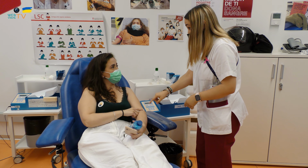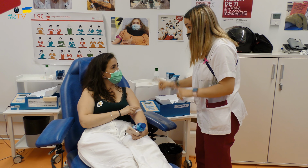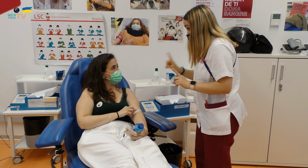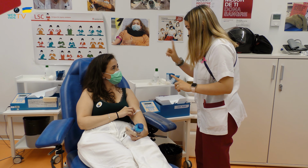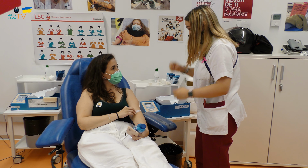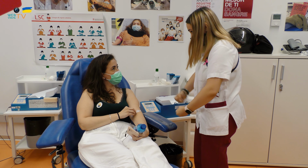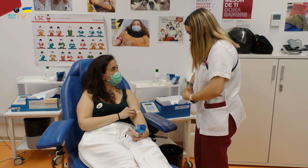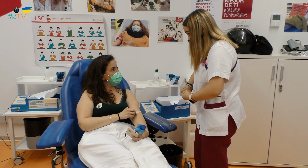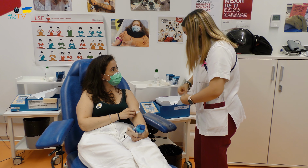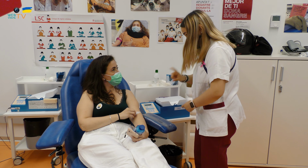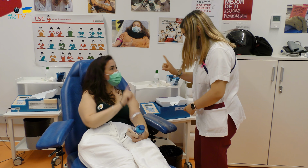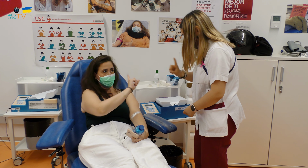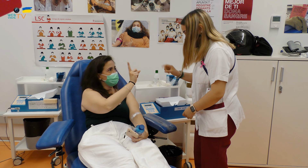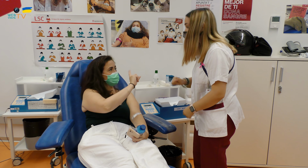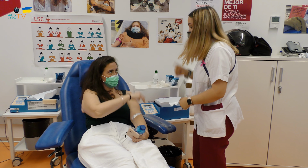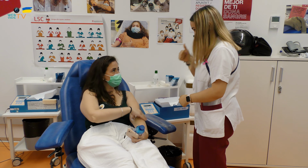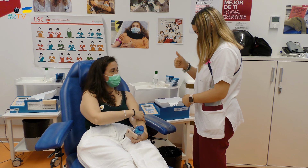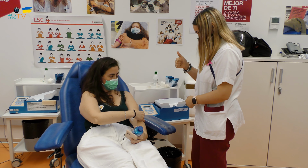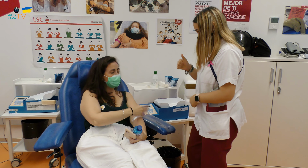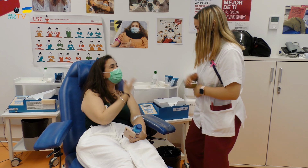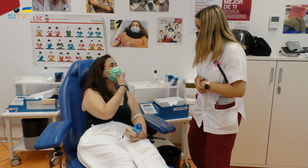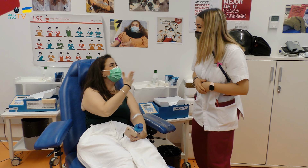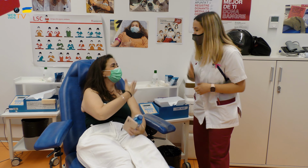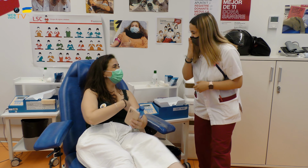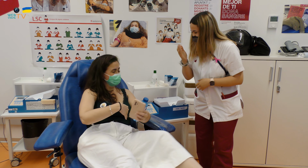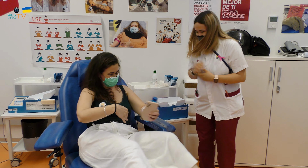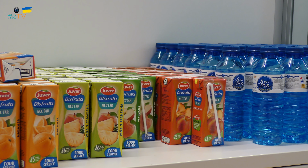No facis esforços, eh! - No, no. Gràcies.